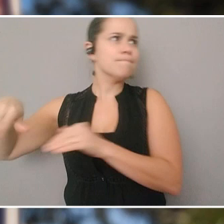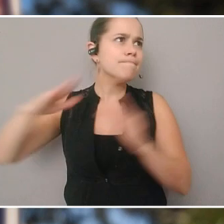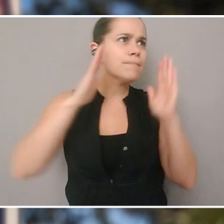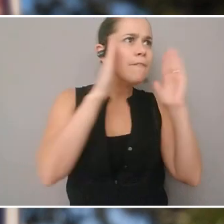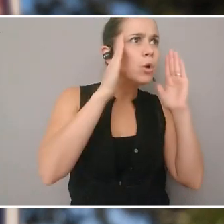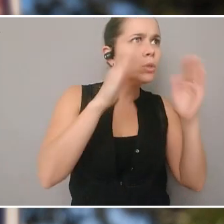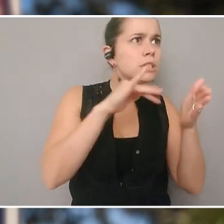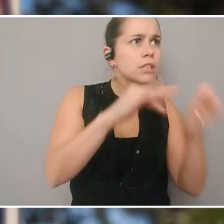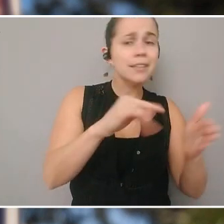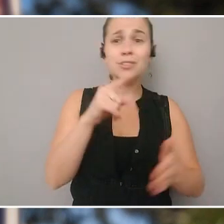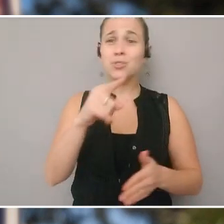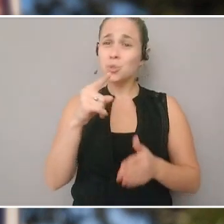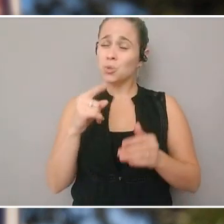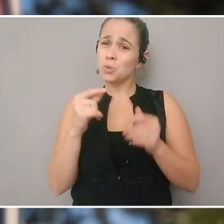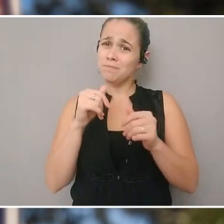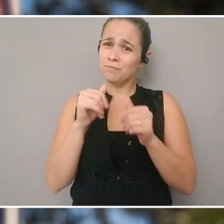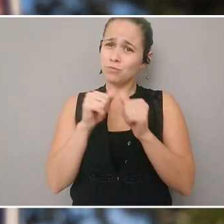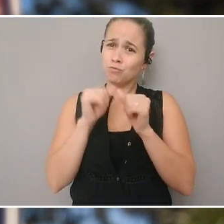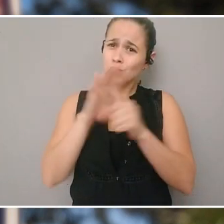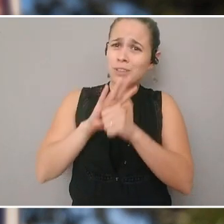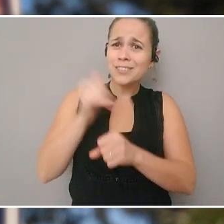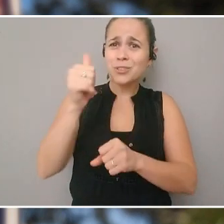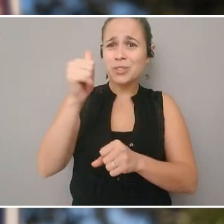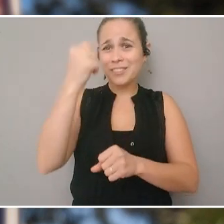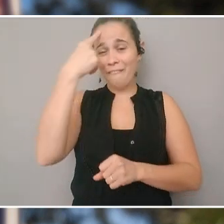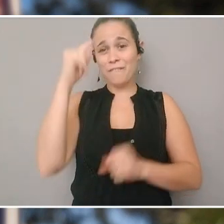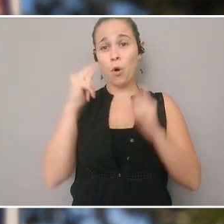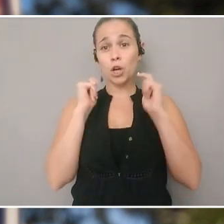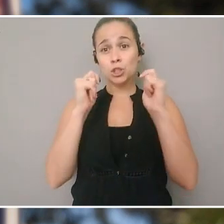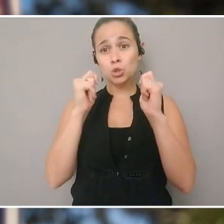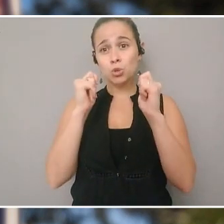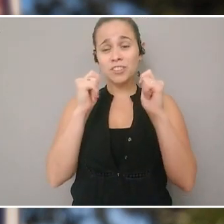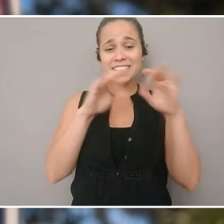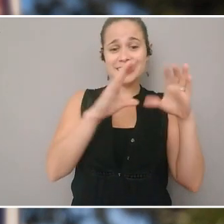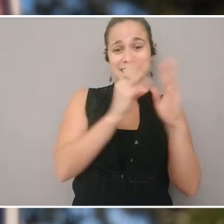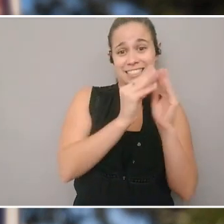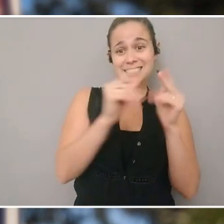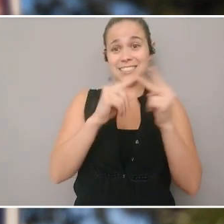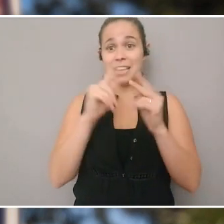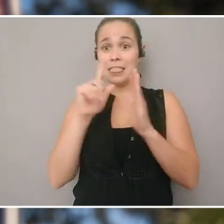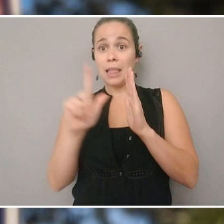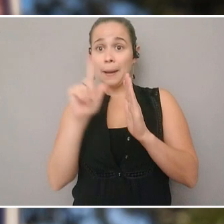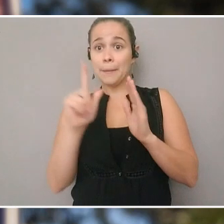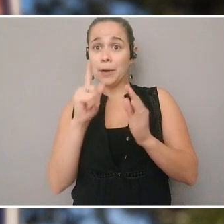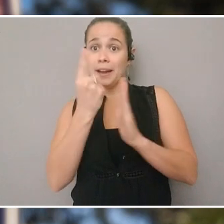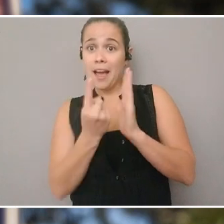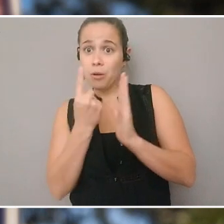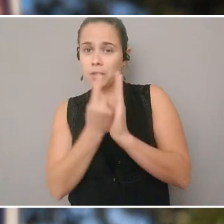sesiones de tutoría, horas de estudio en la biblioteca,